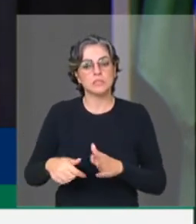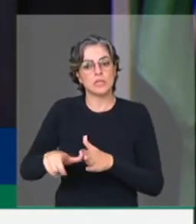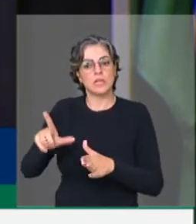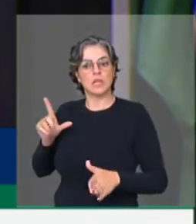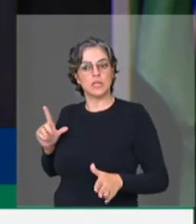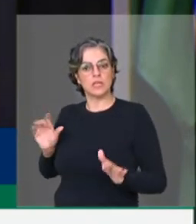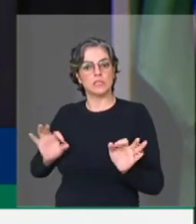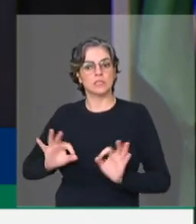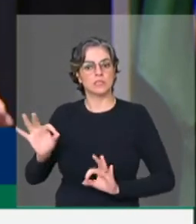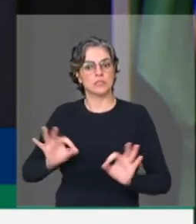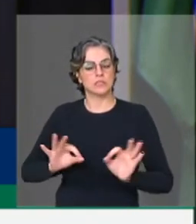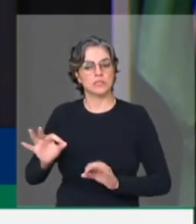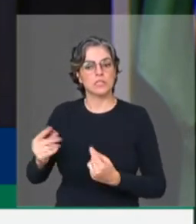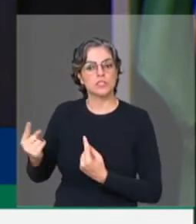TEM QUE TER PREVISIBILIDADE, DIÁLOGO SETORIAL COM SETOR